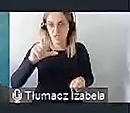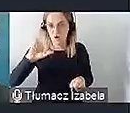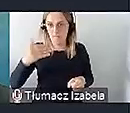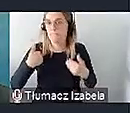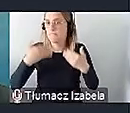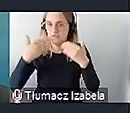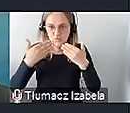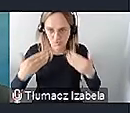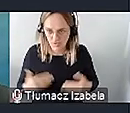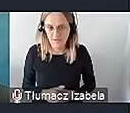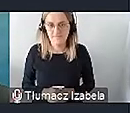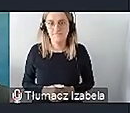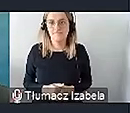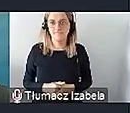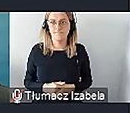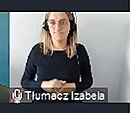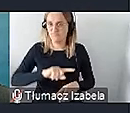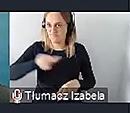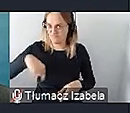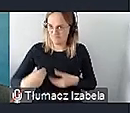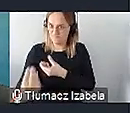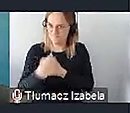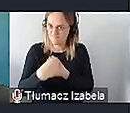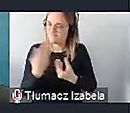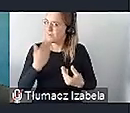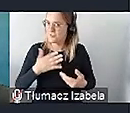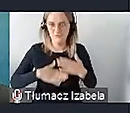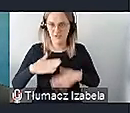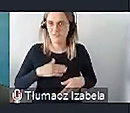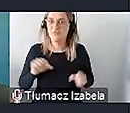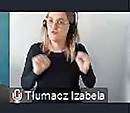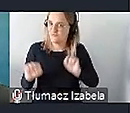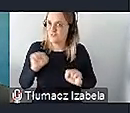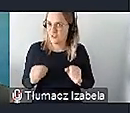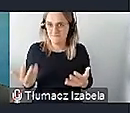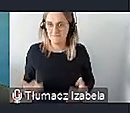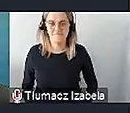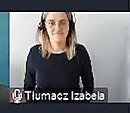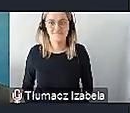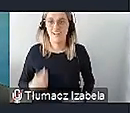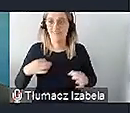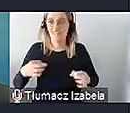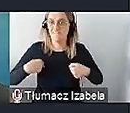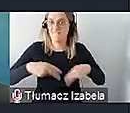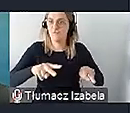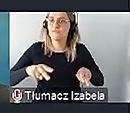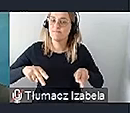Bardzo państwu dziękuję za zaangażowanie się w to ćwiczenie. A ja wrócę na razie do prezentacji